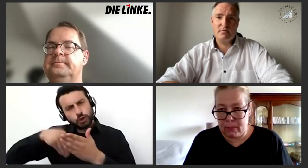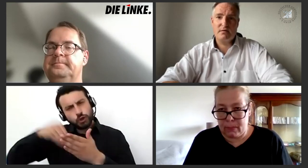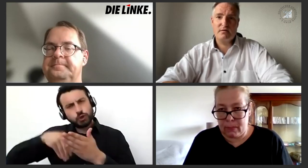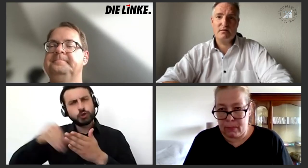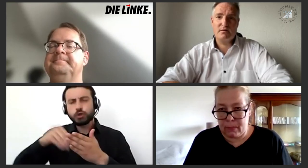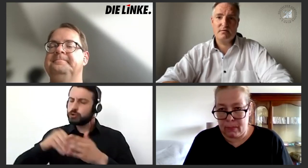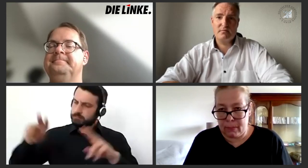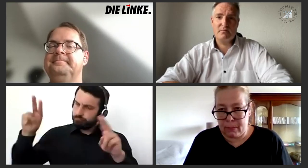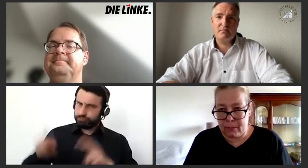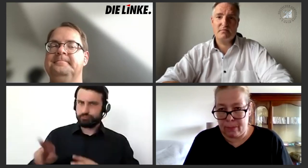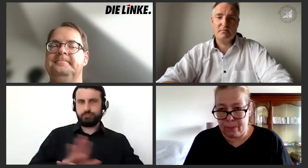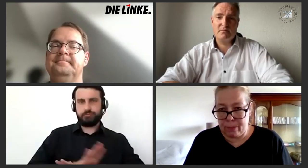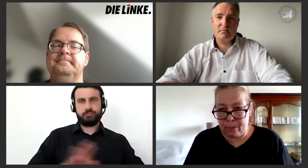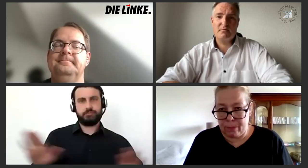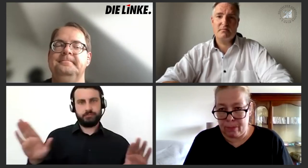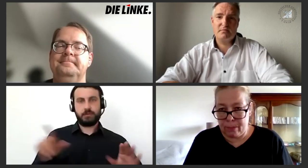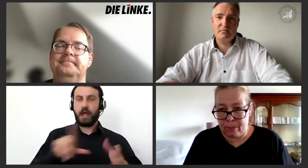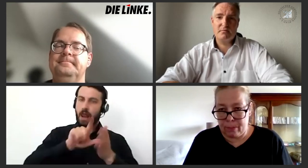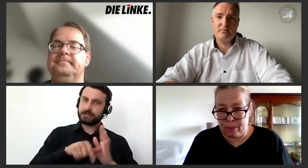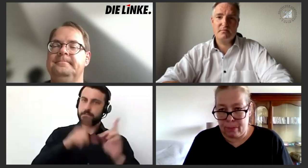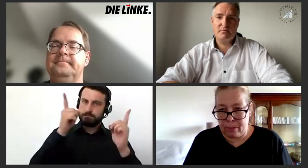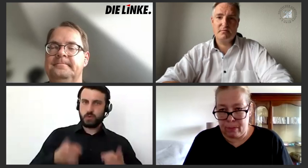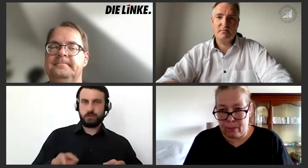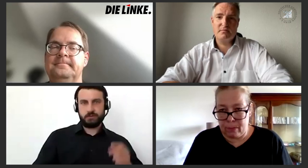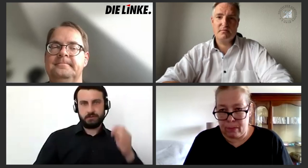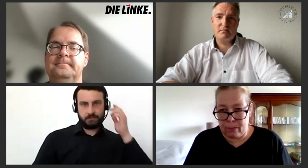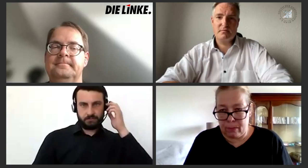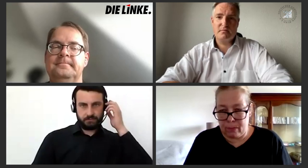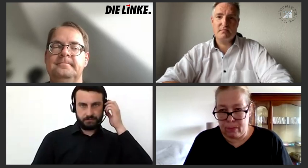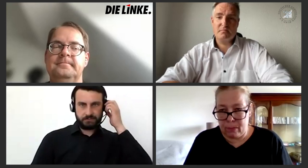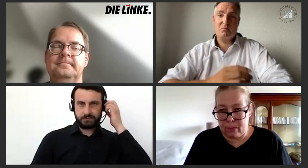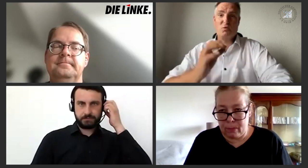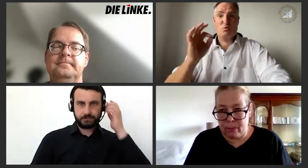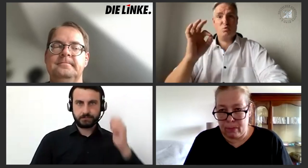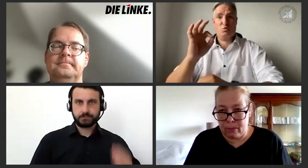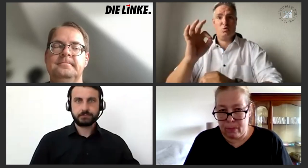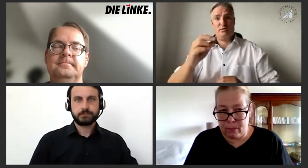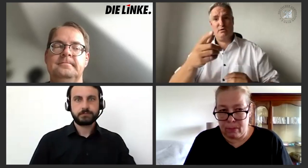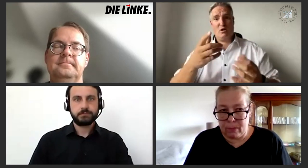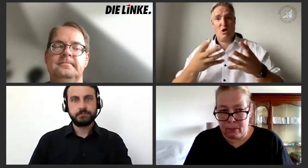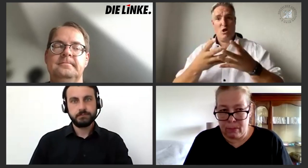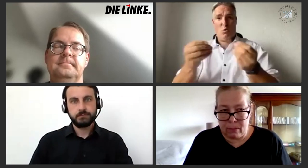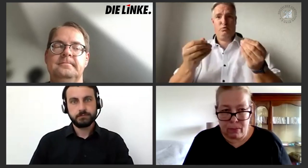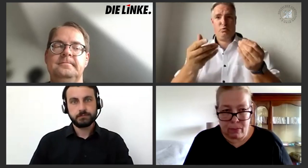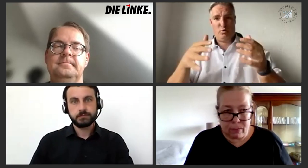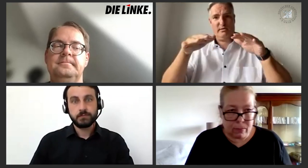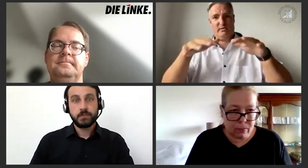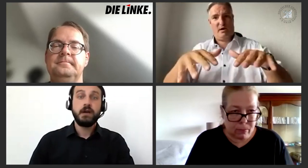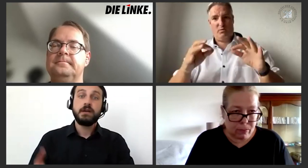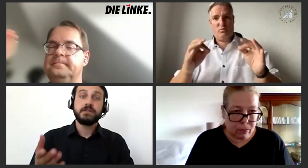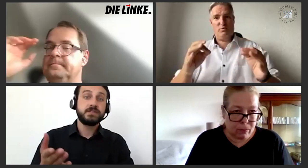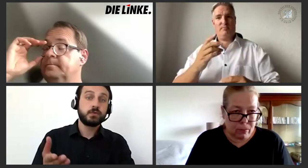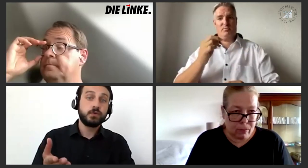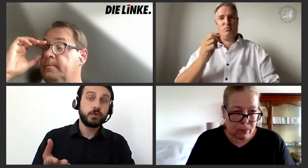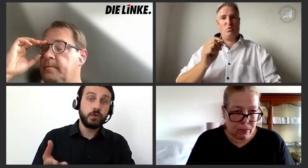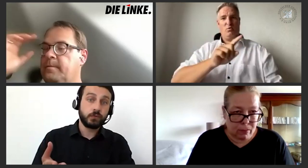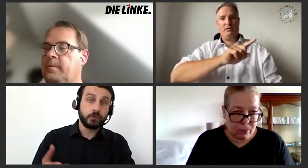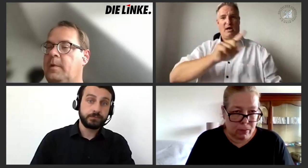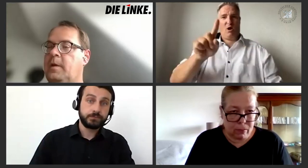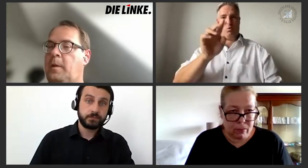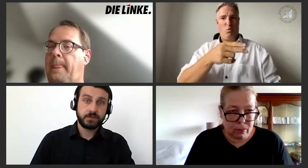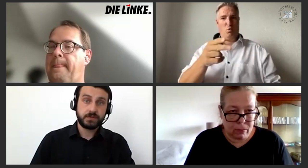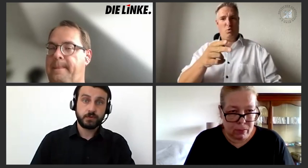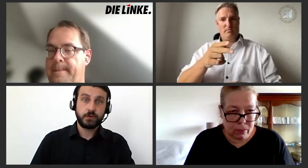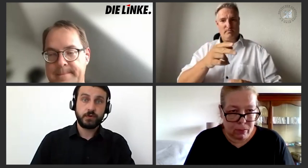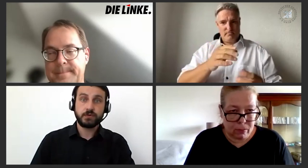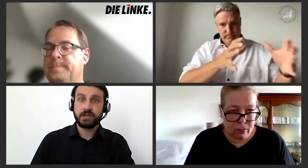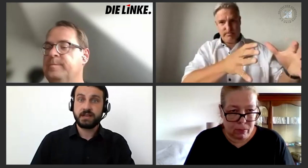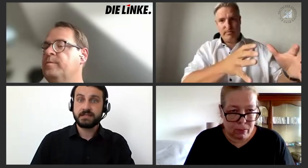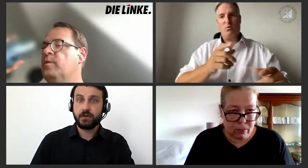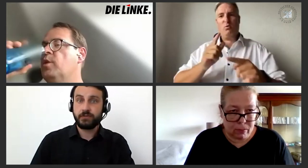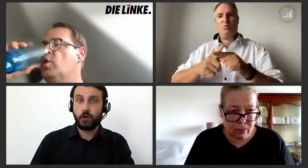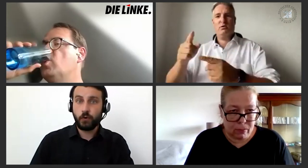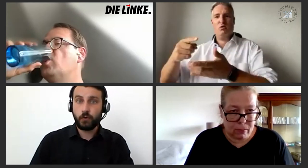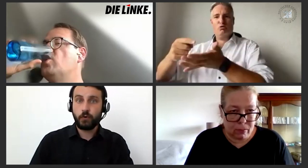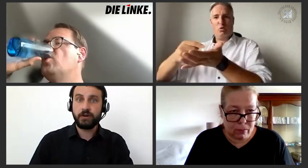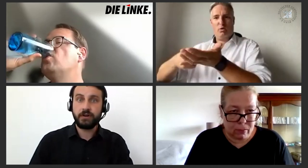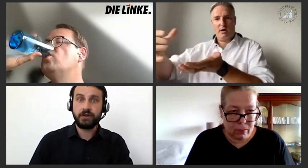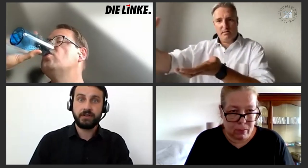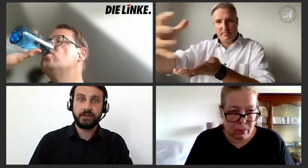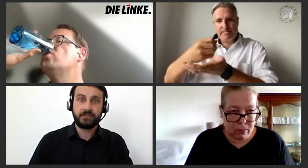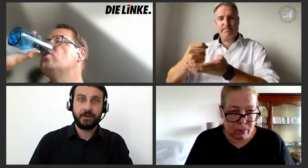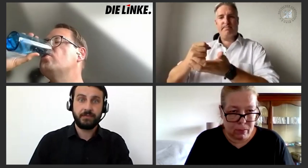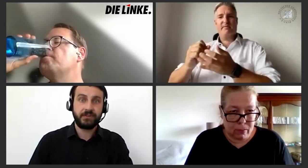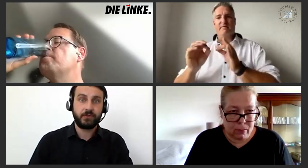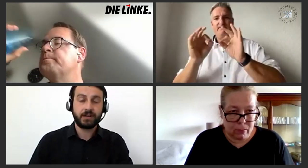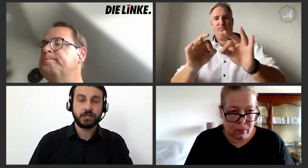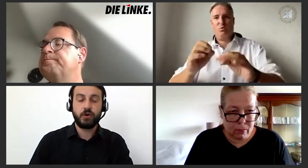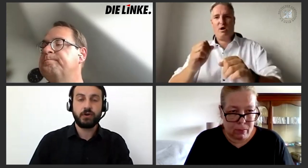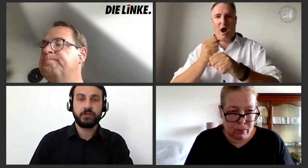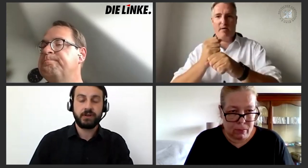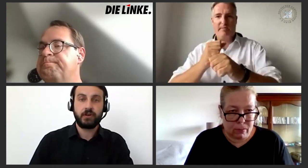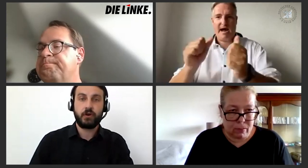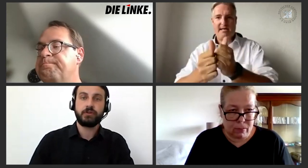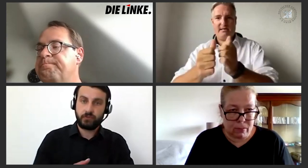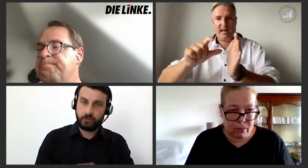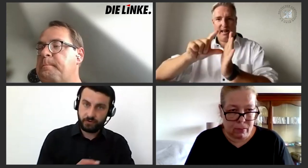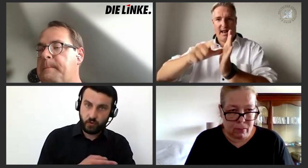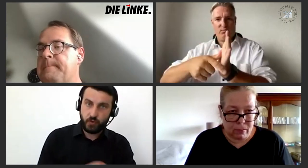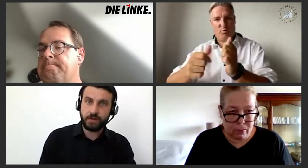Das ist eine gute Lösung. Das heißt 1000 Euro, das haben Sie so angesprochen,